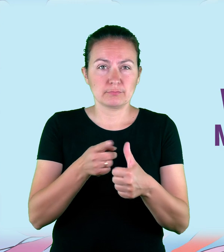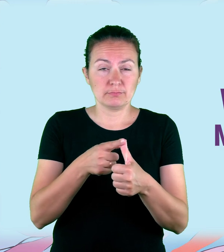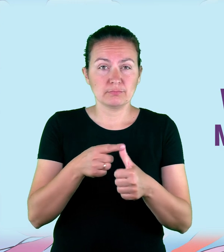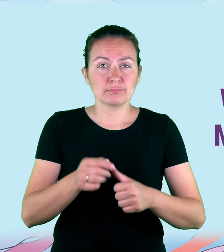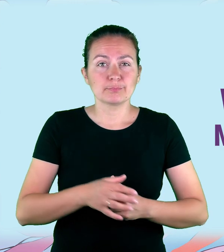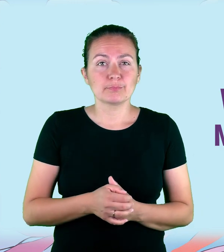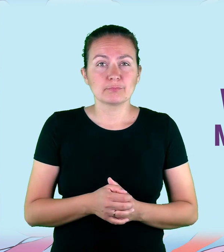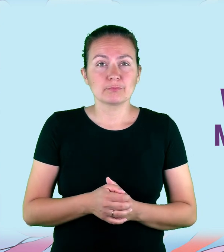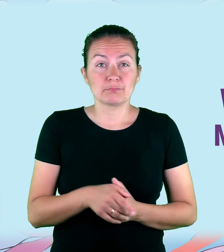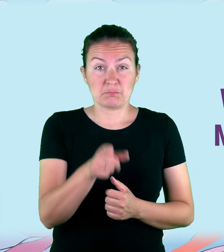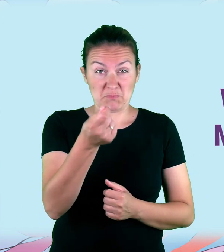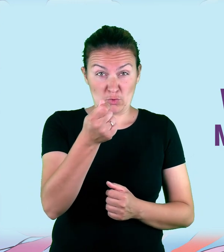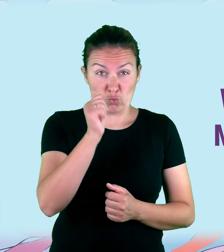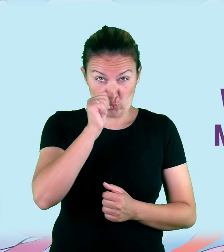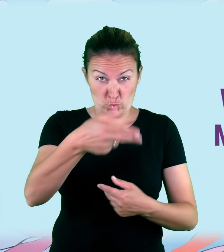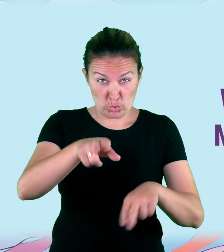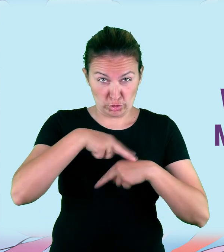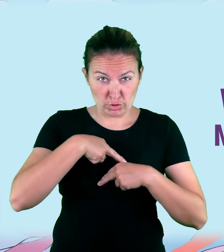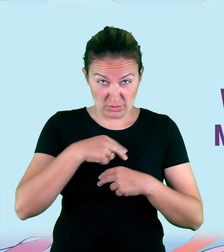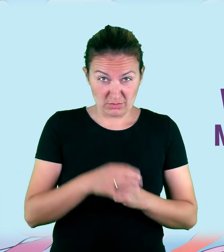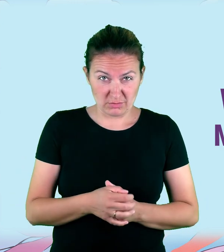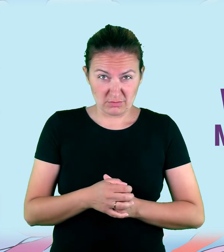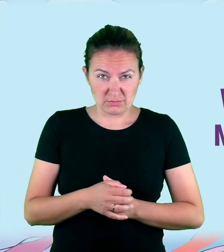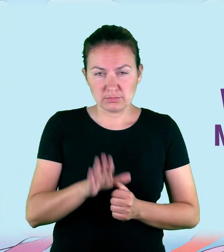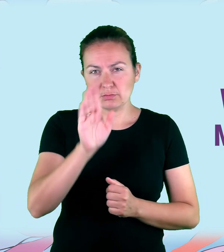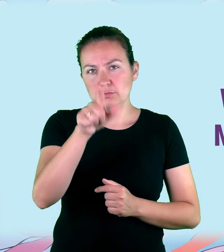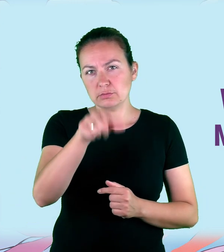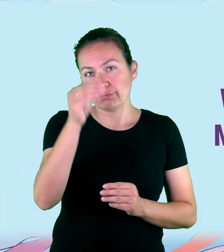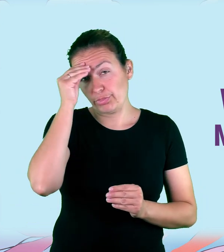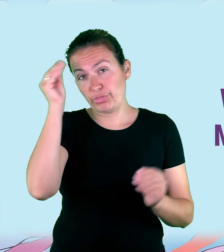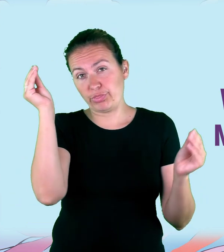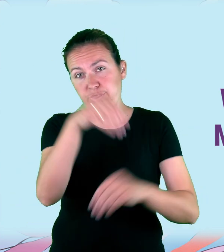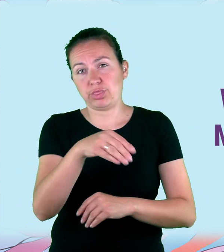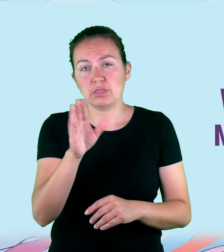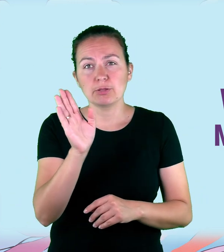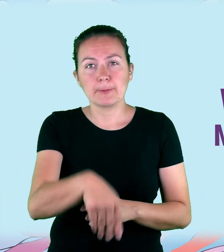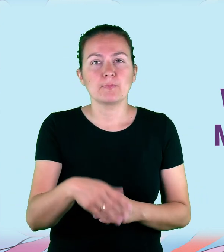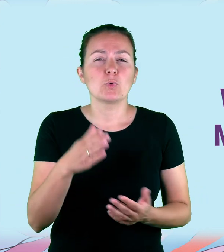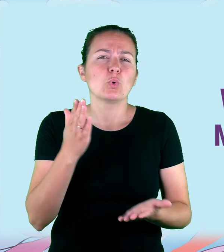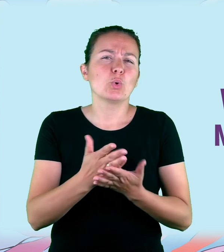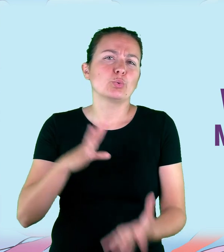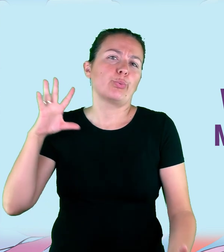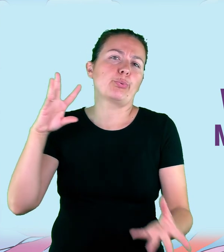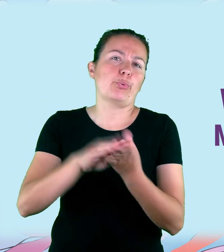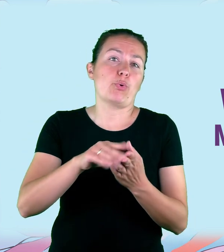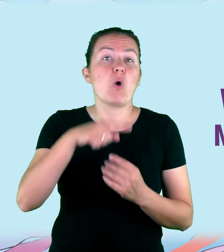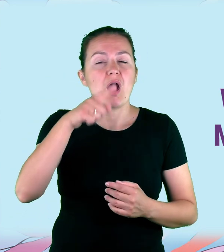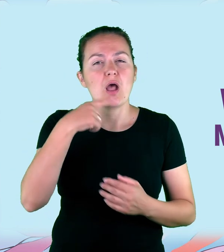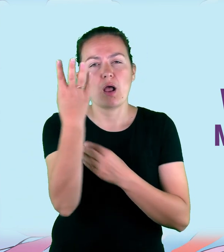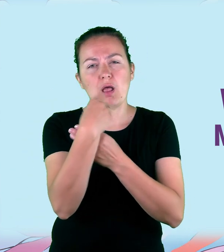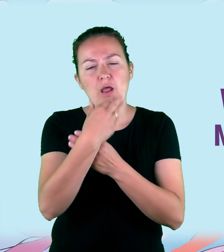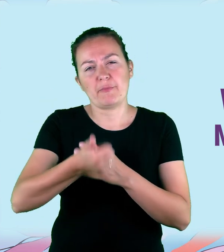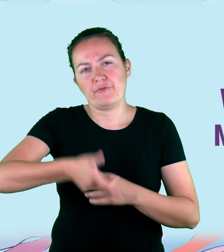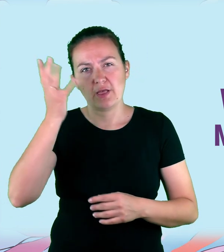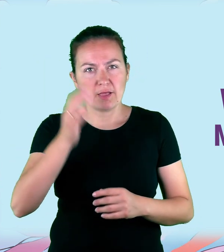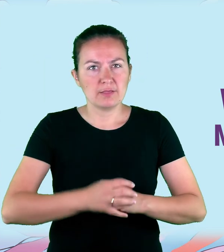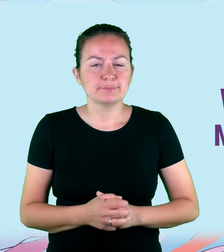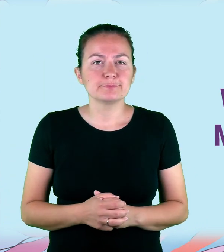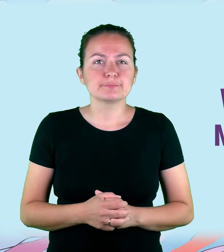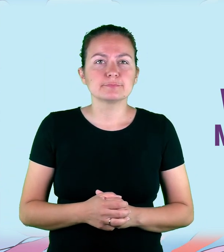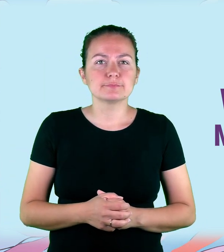1. Oddasz mi pieniądze jutro, tak? Wkładam to między bajki, Kingo. Już wiele razy mnie okłamałaś.